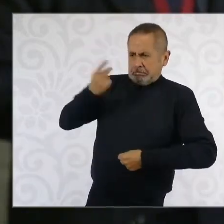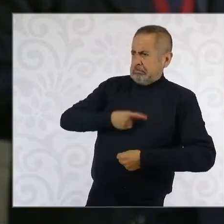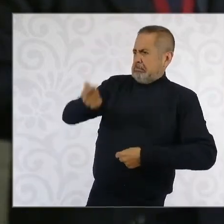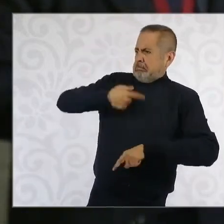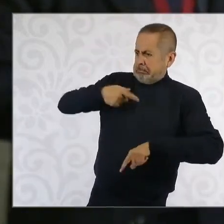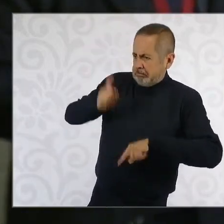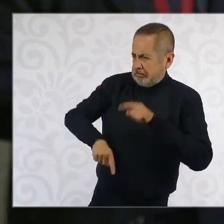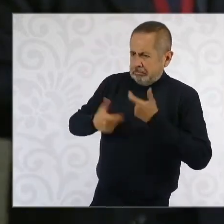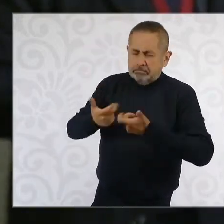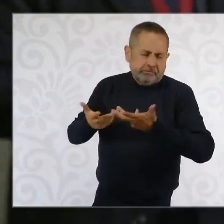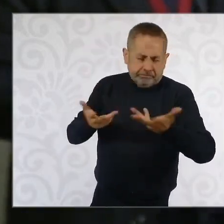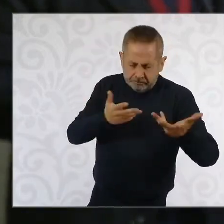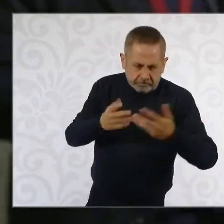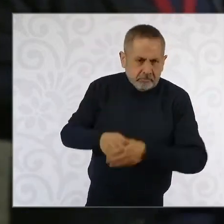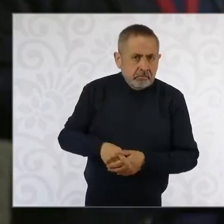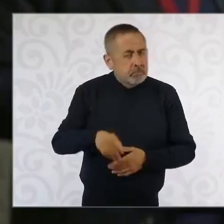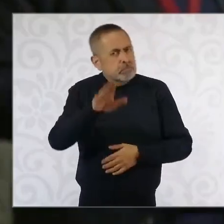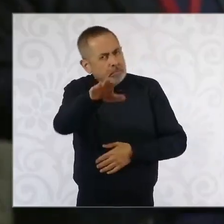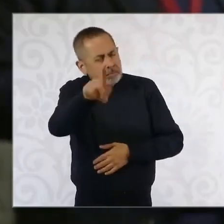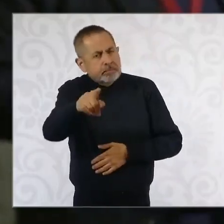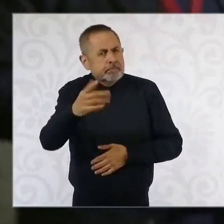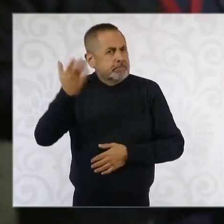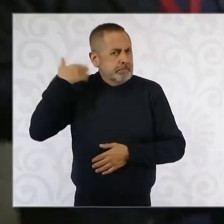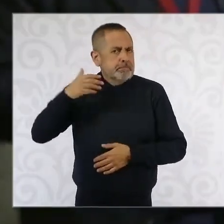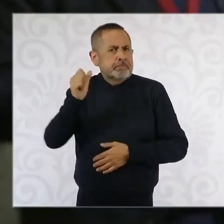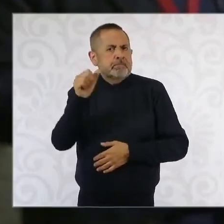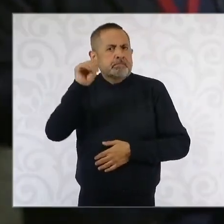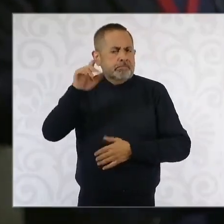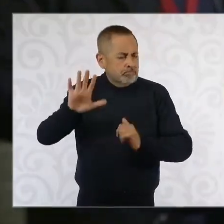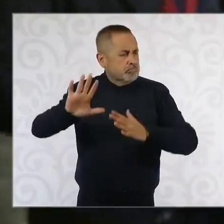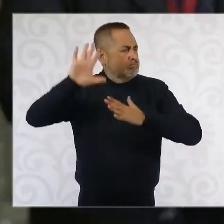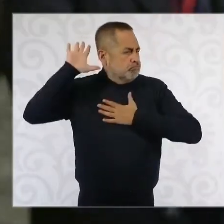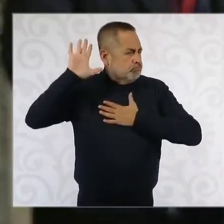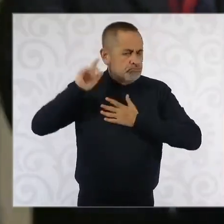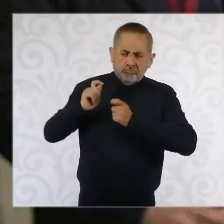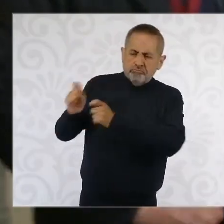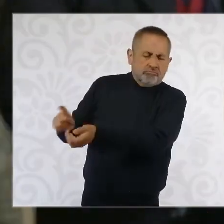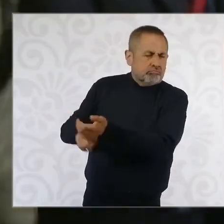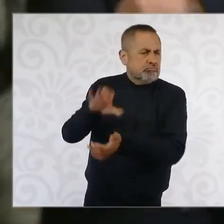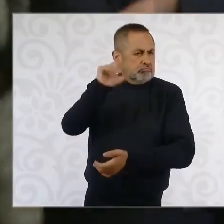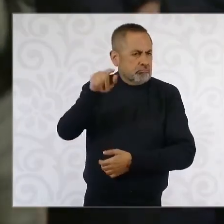situación la palabra que el presidente empeñó ante los ferrocarrileros para que ya esté completamente